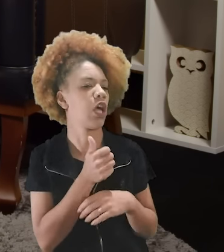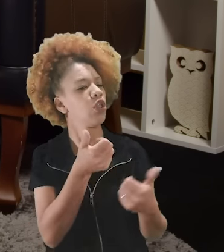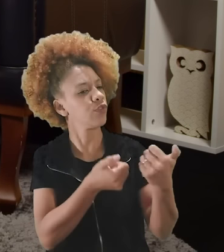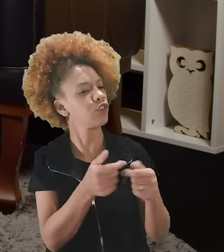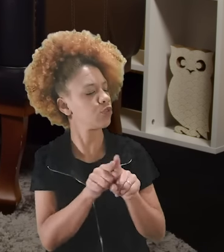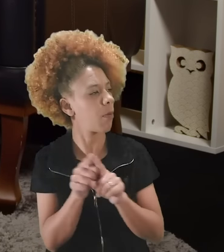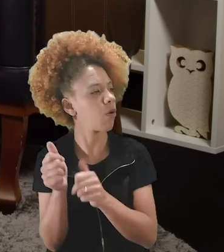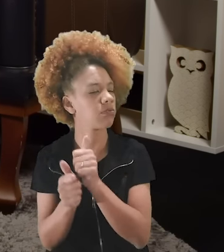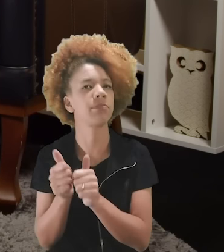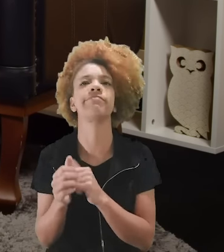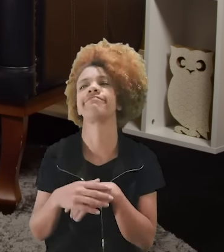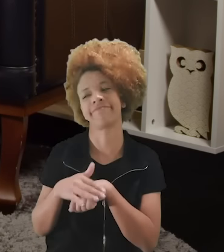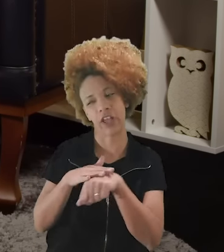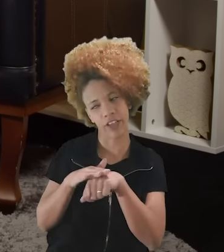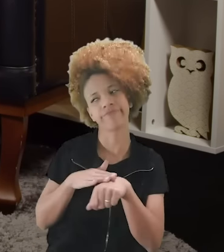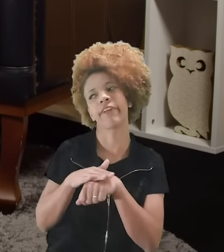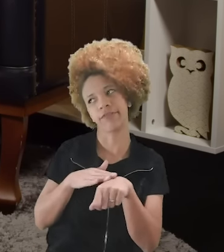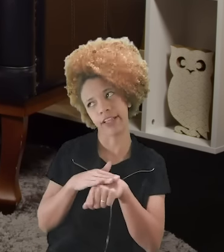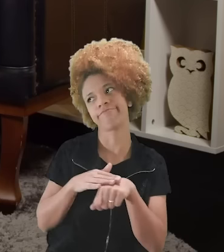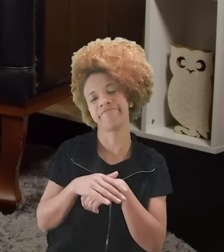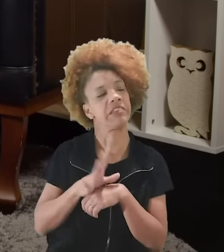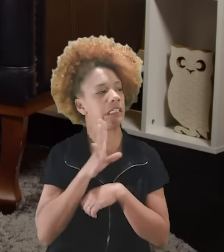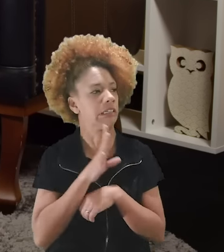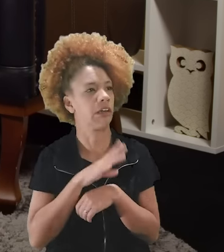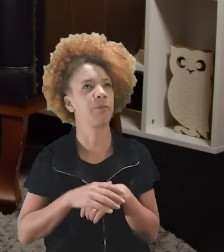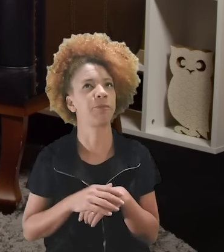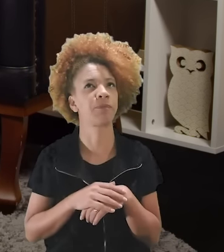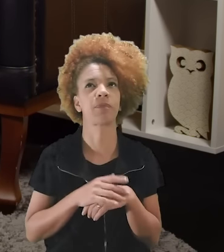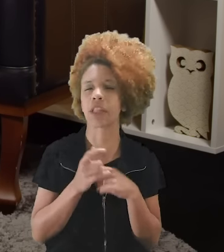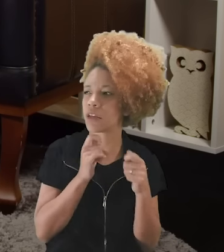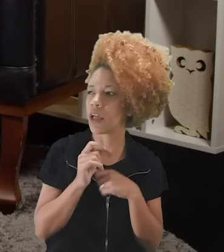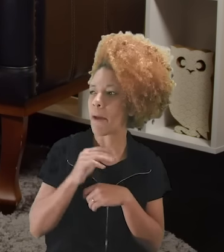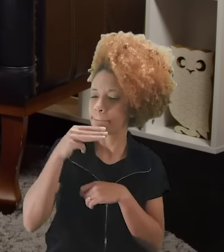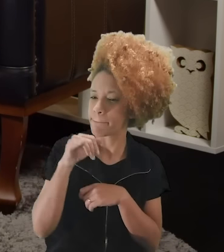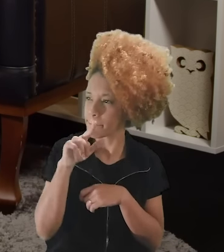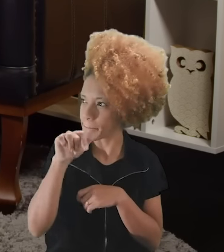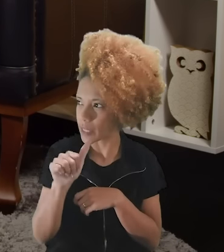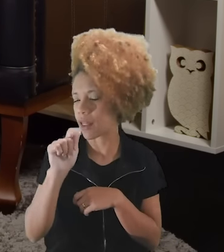do futebol também conheço conversa Ah legal cara a Ilan trevisa junto com a Mila Garcia foram são